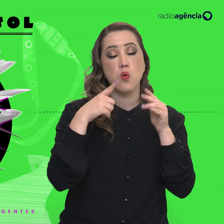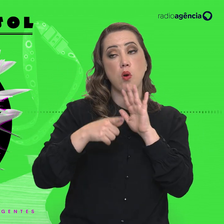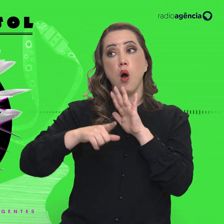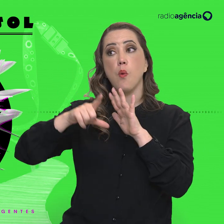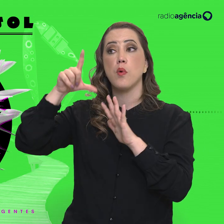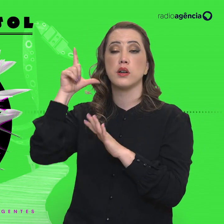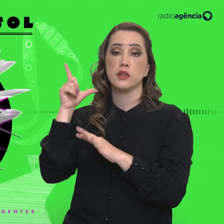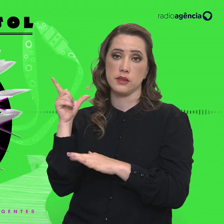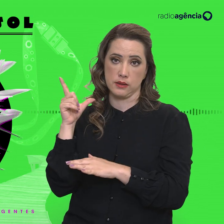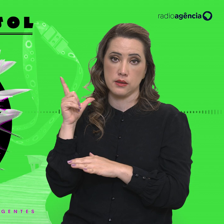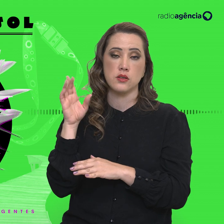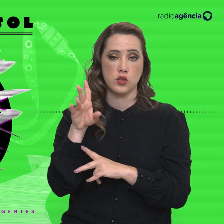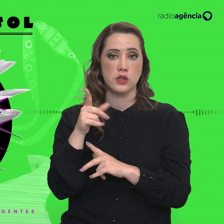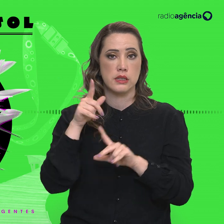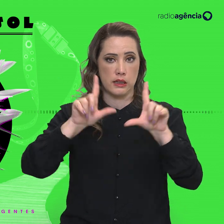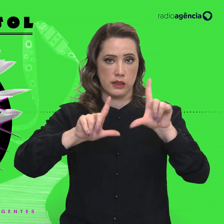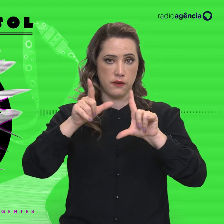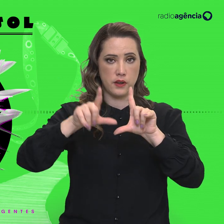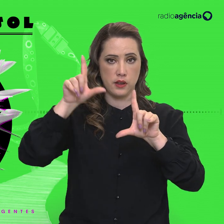O efeito tem até nome: glitch.